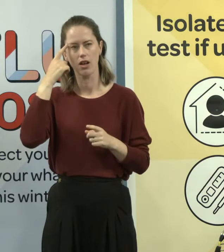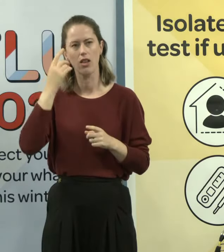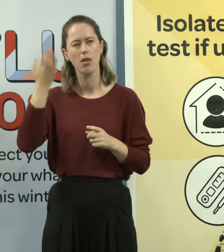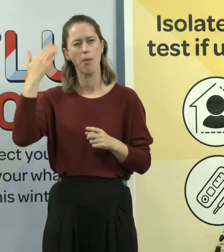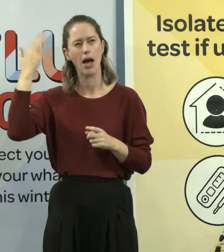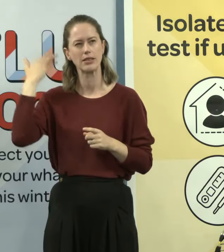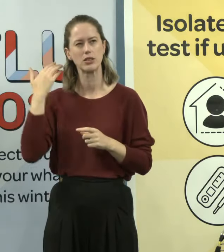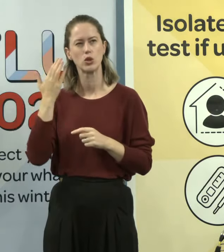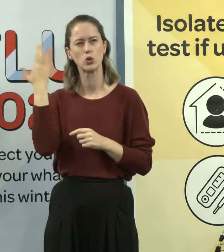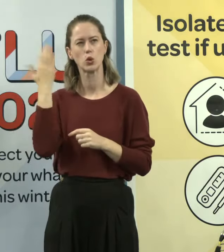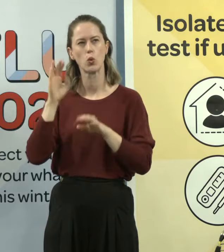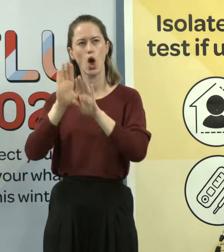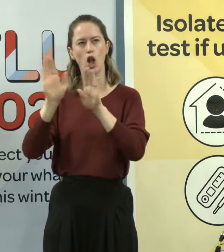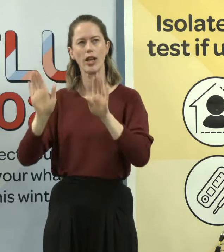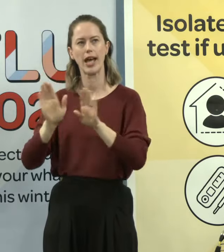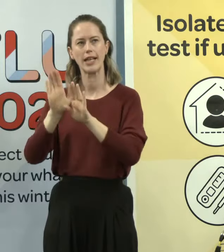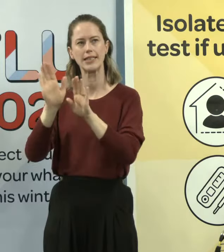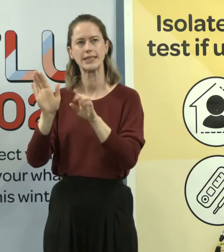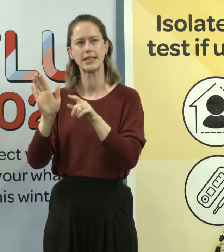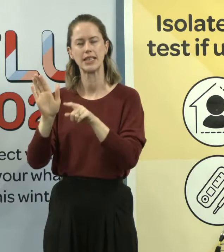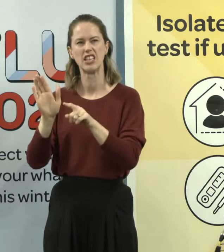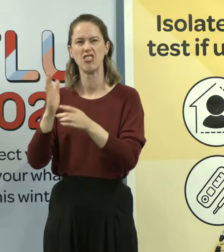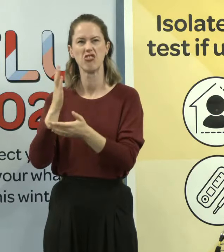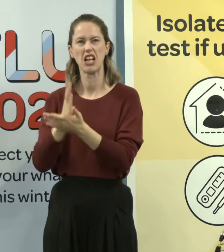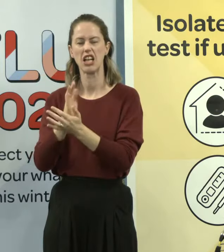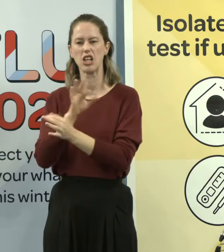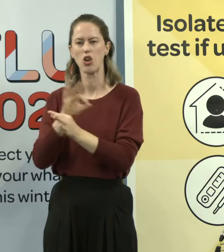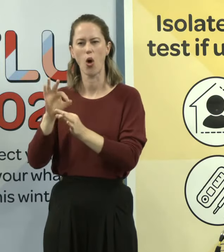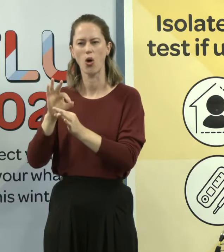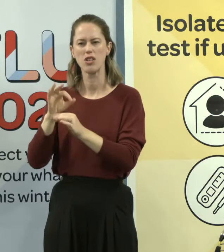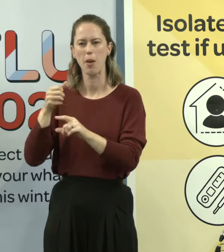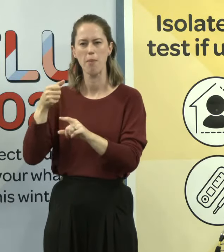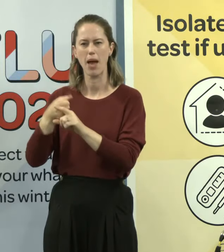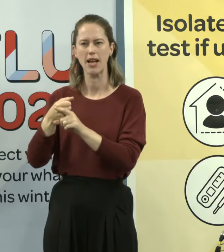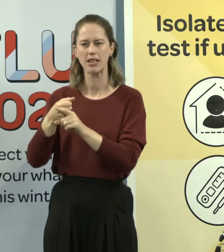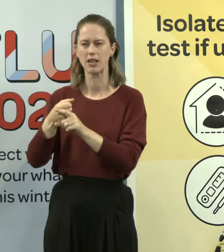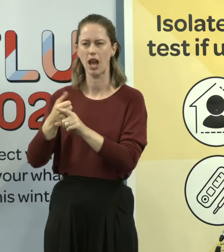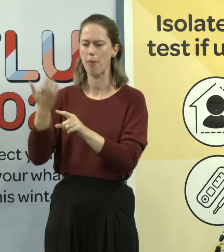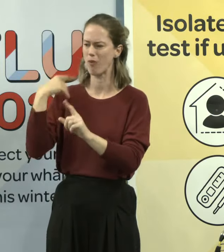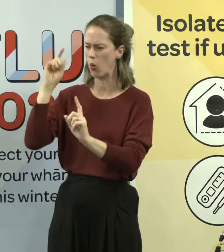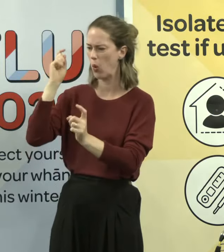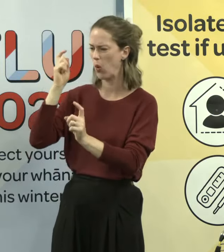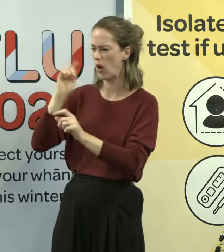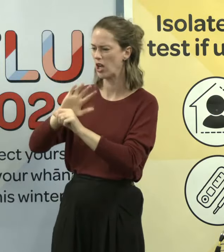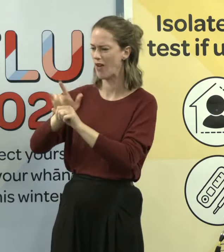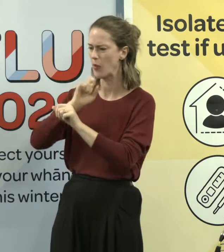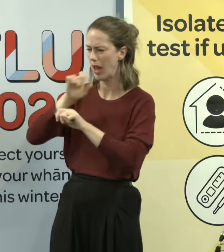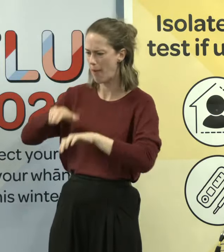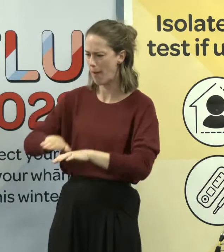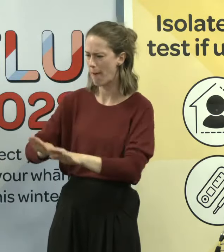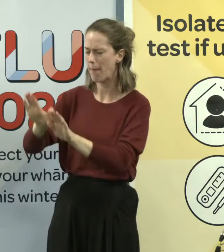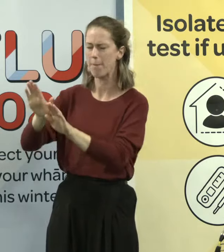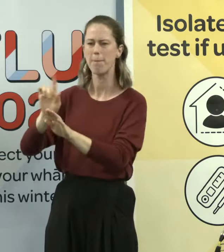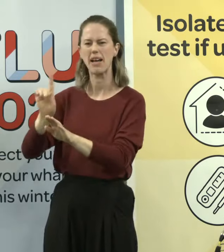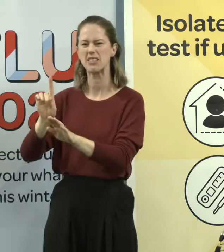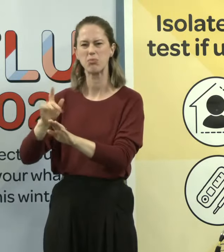o te kura, ko era mea taketake Ko nga mahi hauora a te iwi he